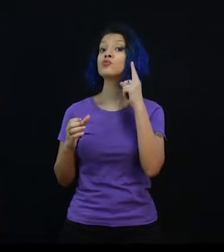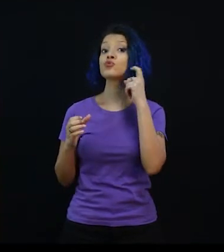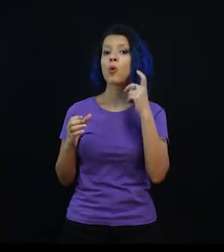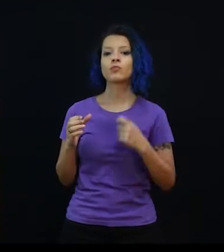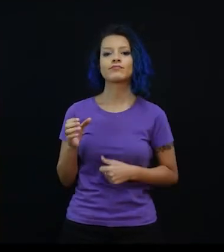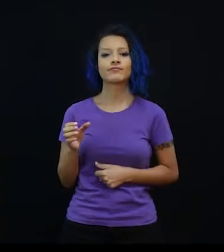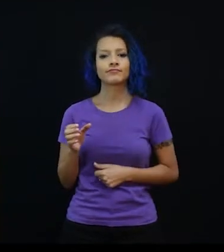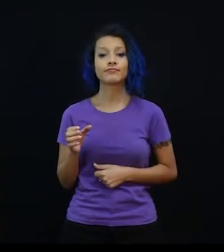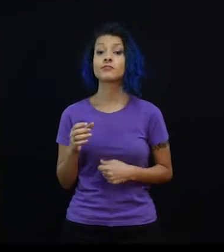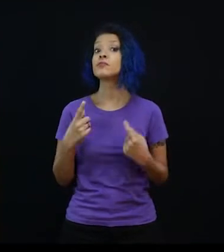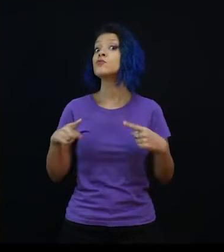A música é assim: